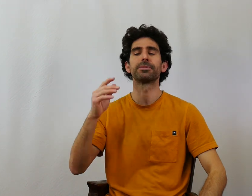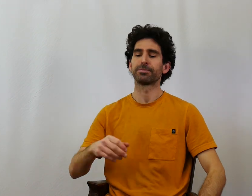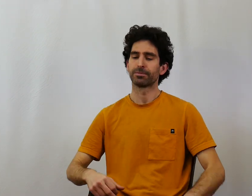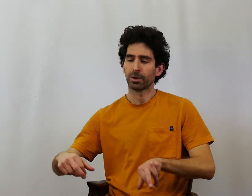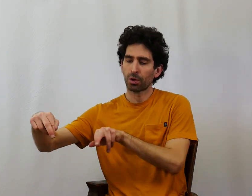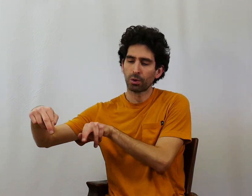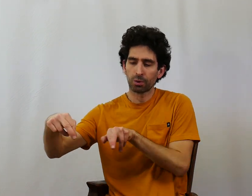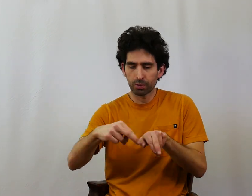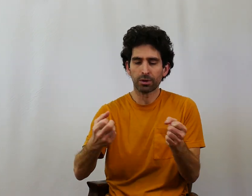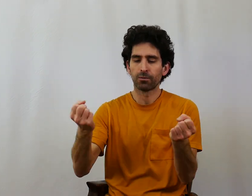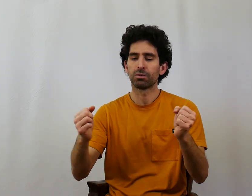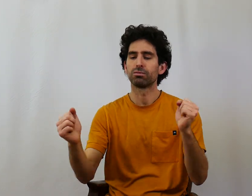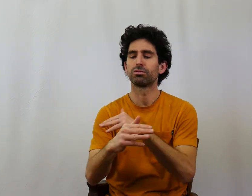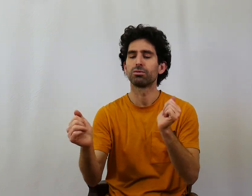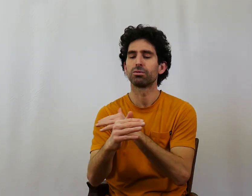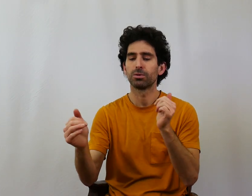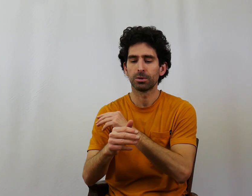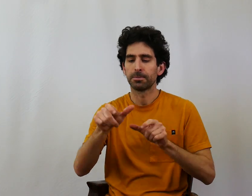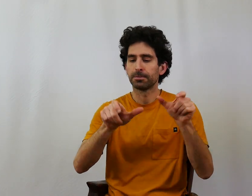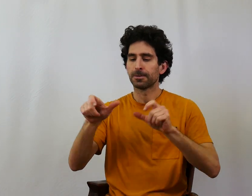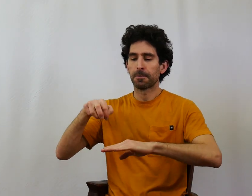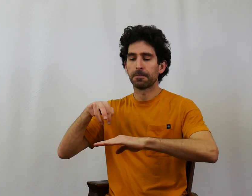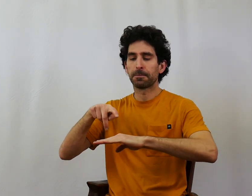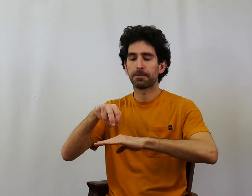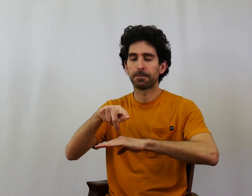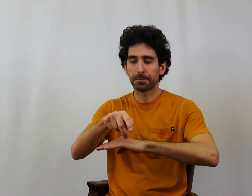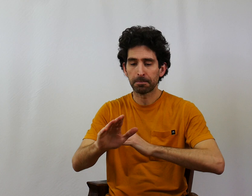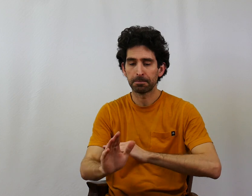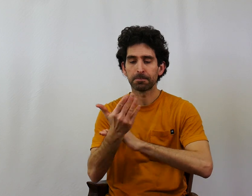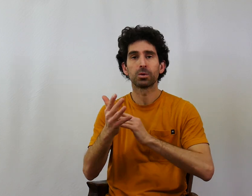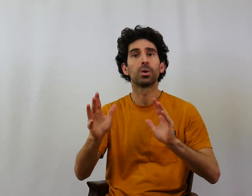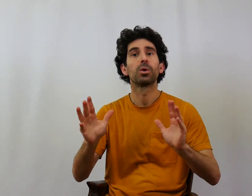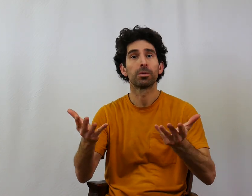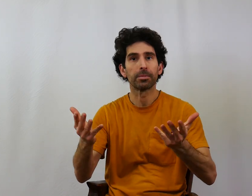Comment représenter des passages piétons ?